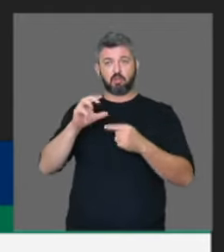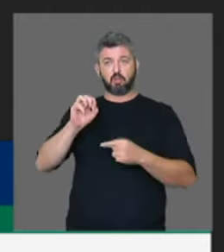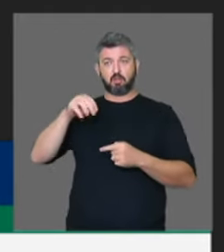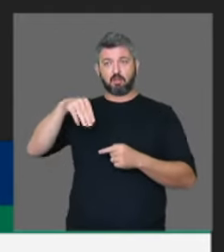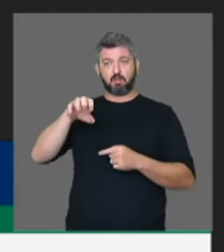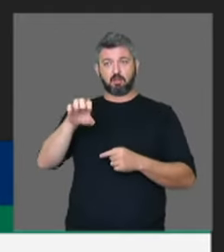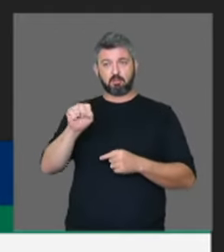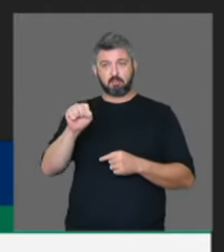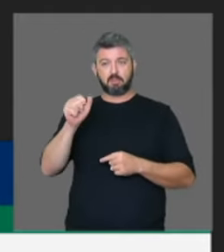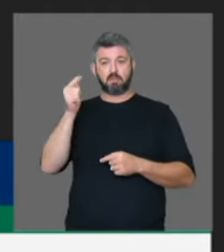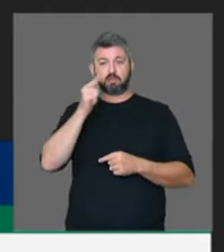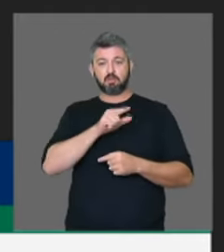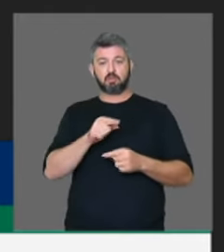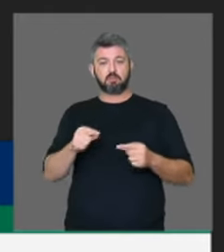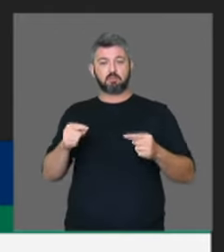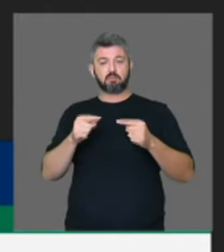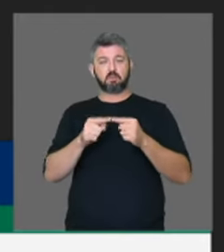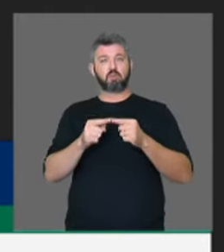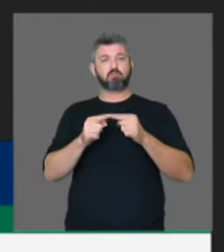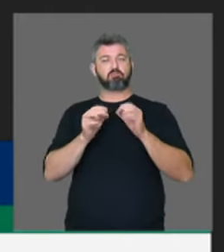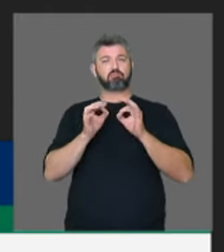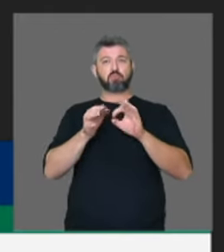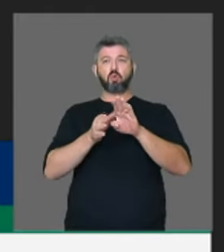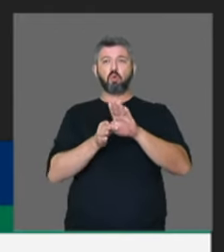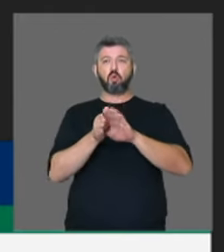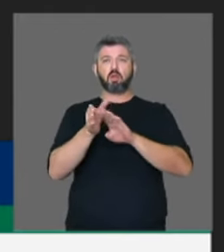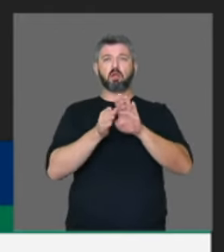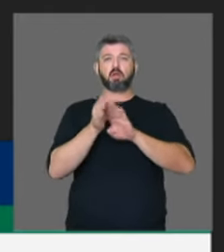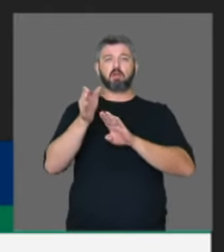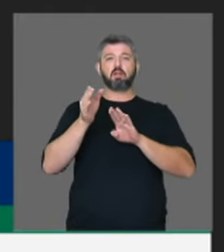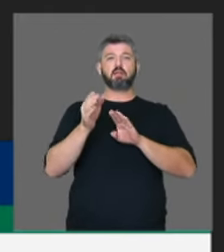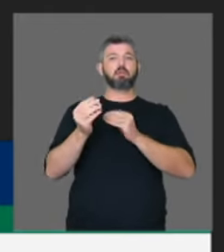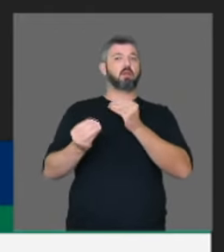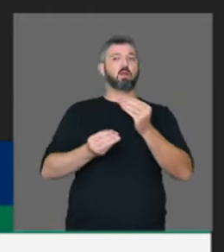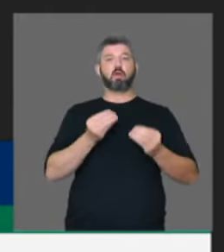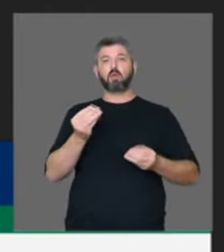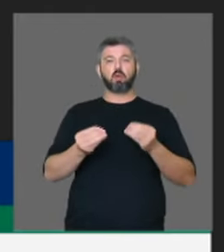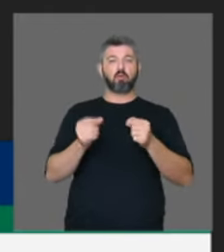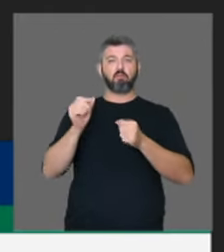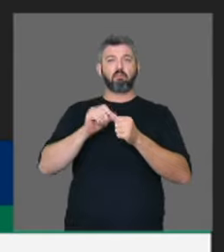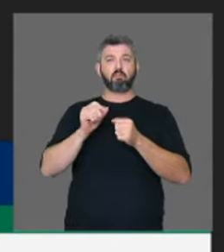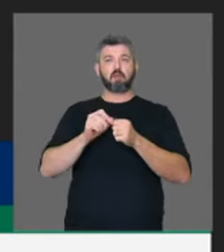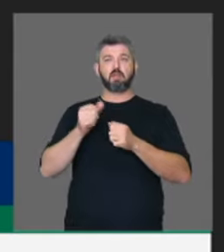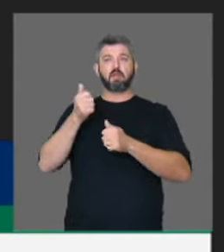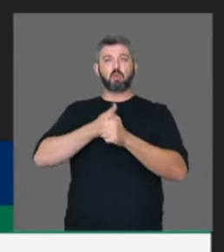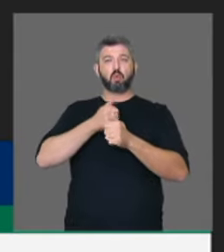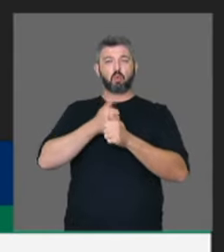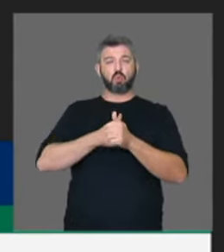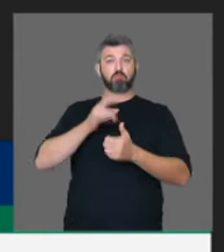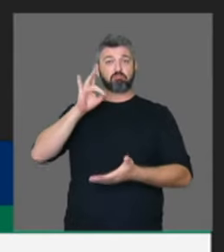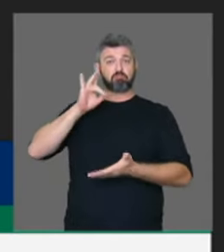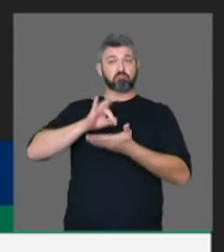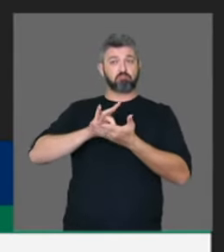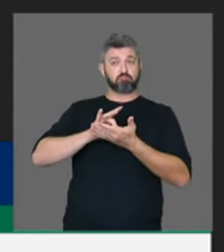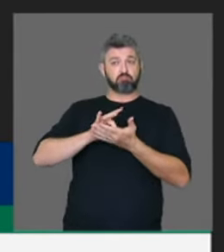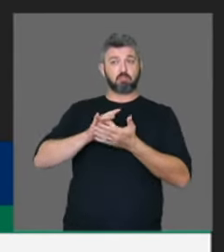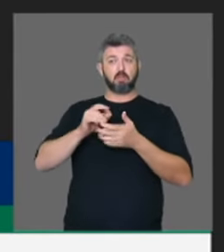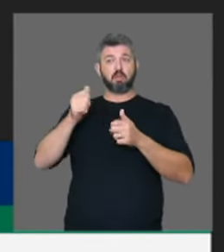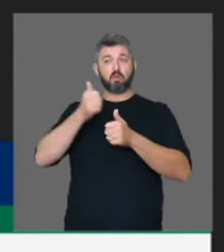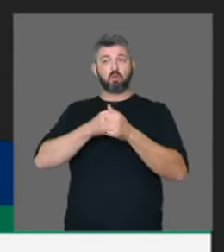PARA DARMOS UM TOM, PARA DARMOS UM NORTE, PARA FAZERMOS AS BUSCAS DE VERDADEIRO EFETIVO COMBATE AO CORONAVÍRUS NO BRASIL QUE A